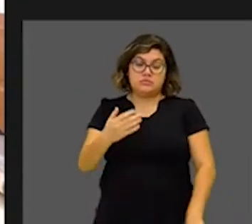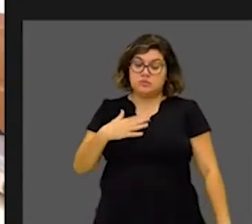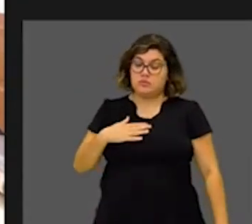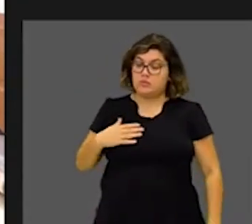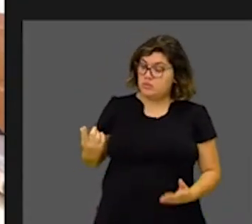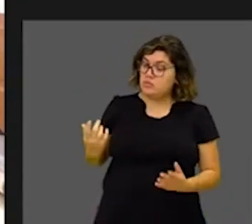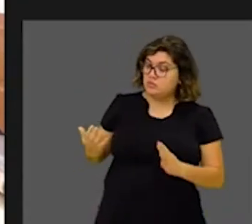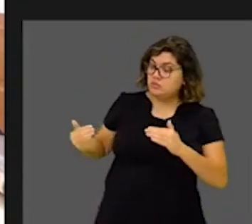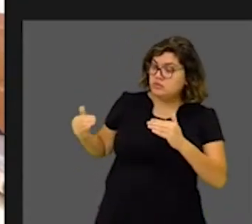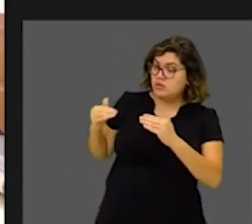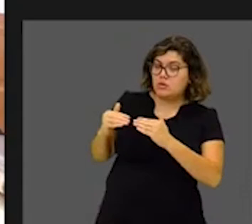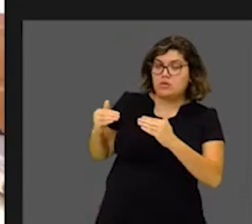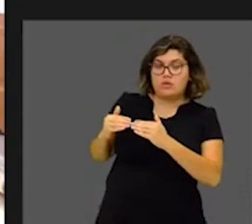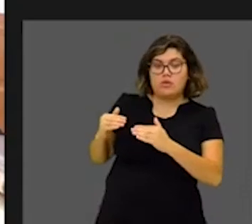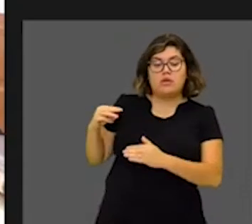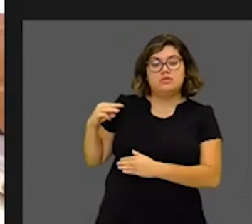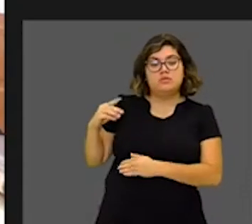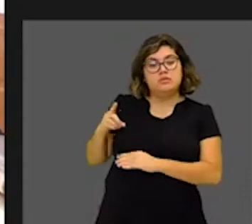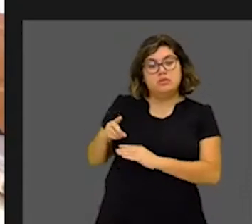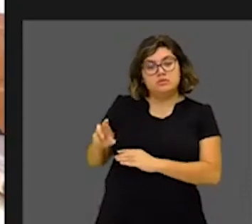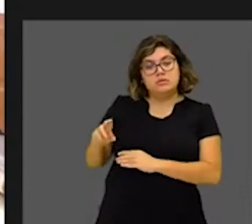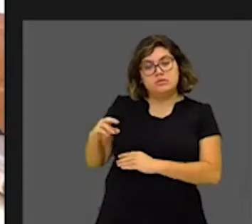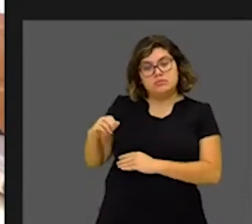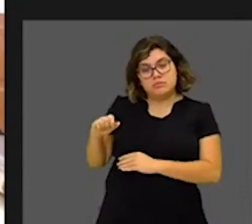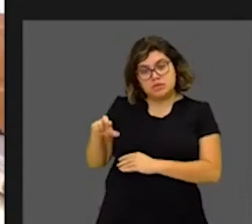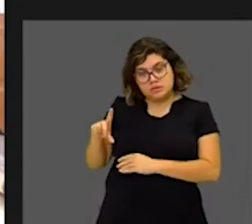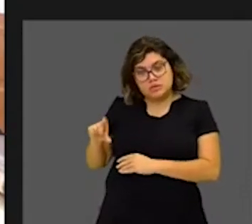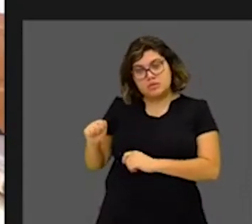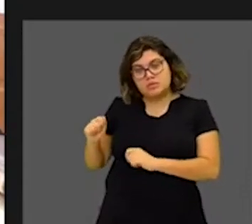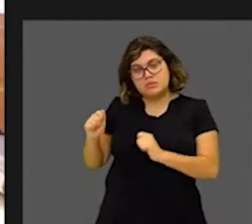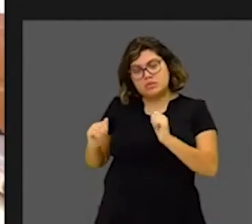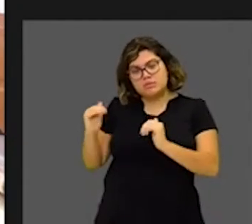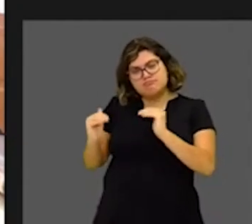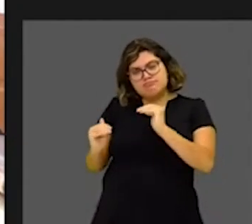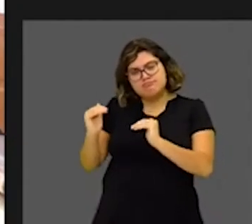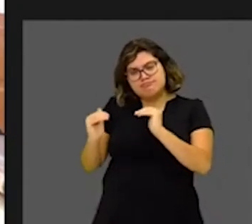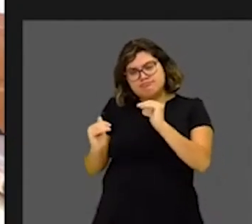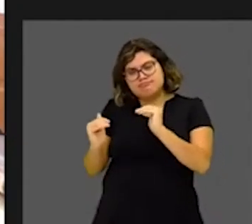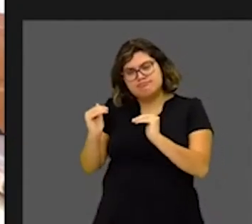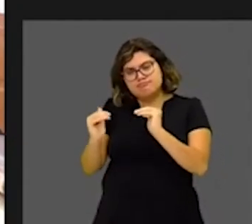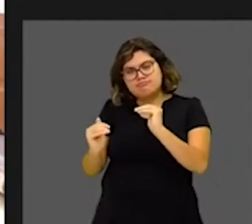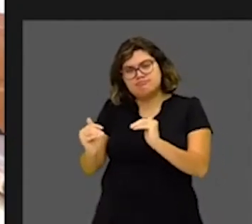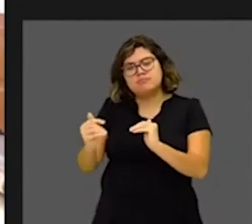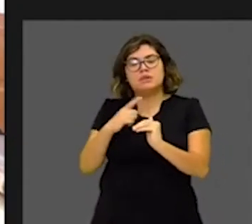de que parece ter necessário algum equilíbrio nessa nessa nesse que não ele funciona Lógico